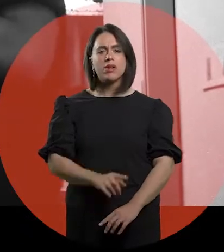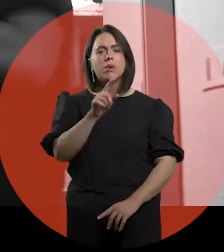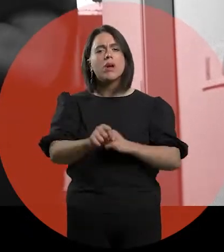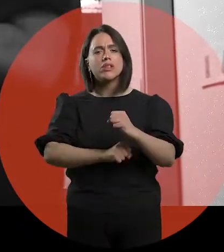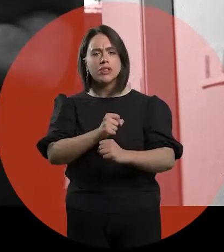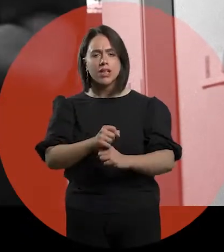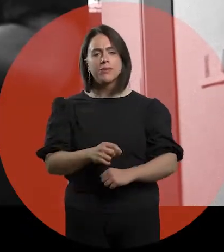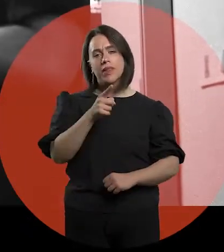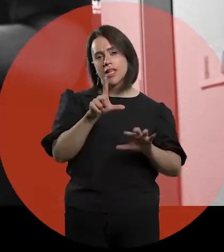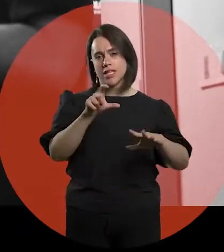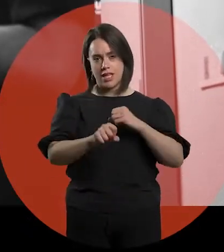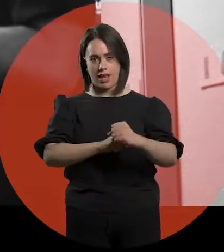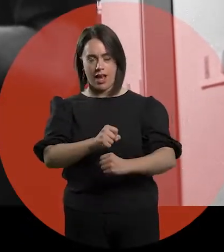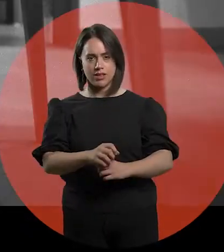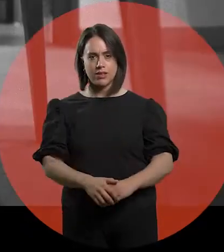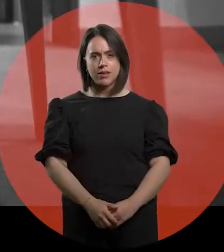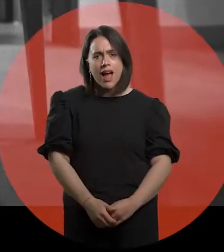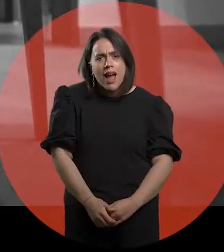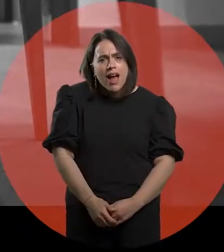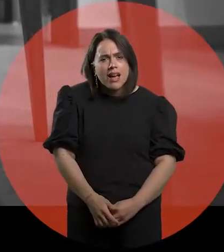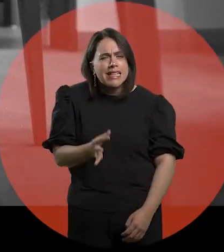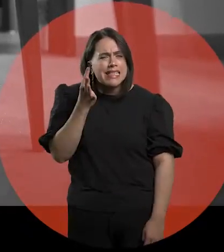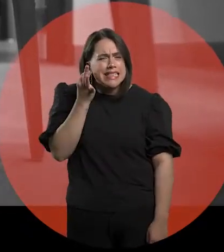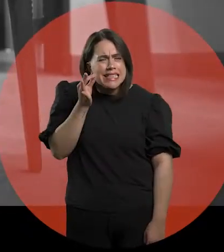Tengo 17. Ay, sos una niña.